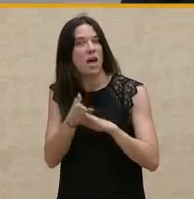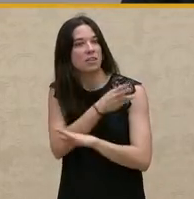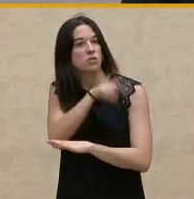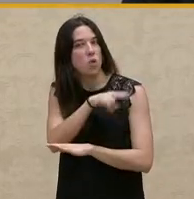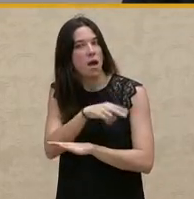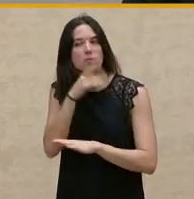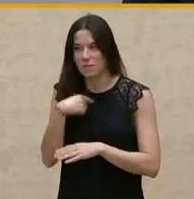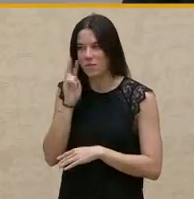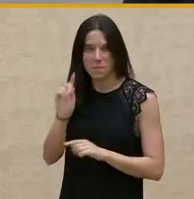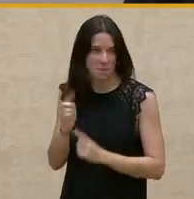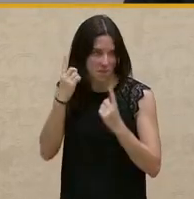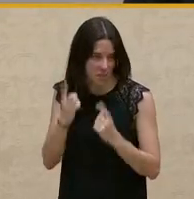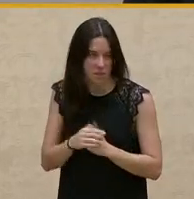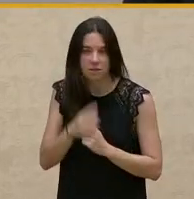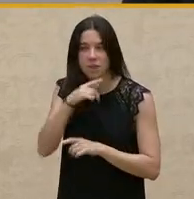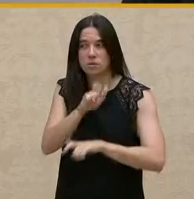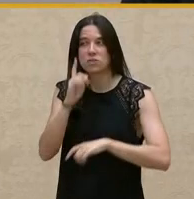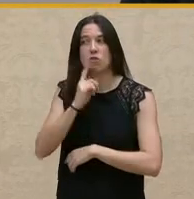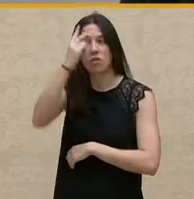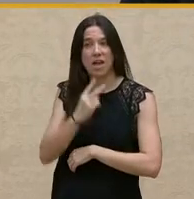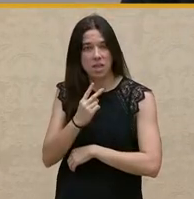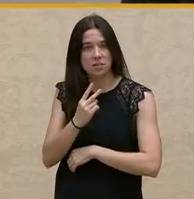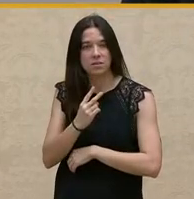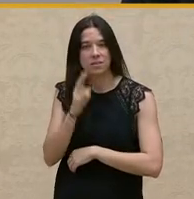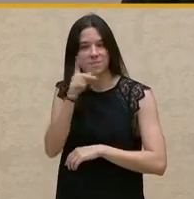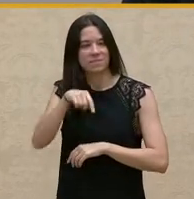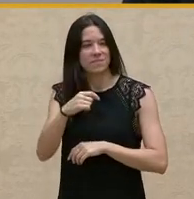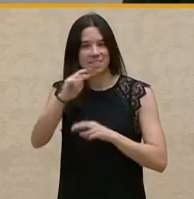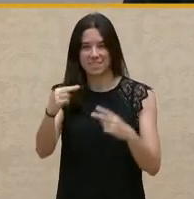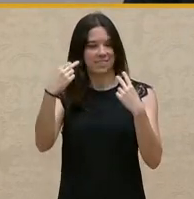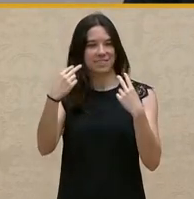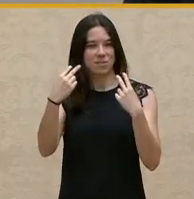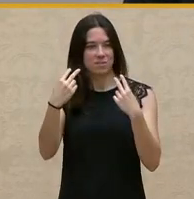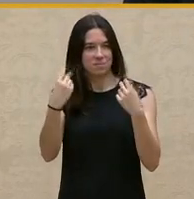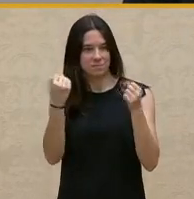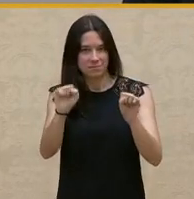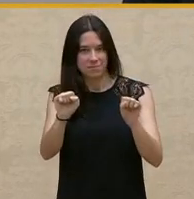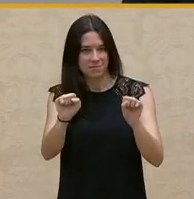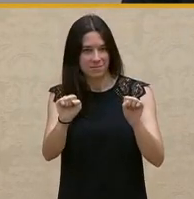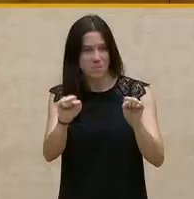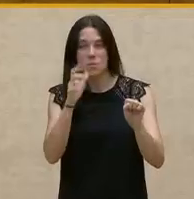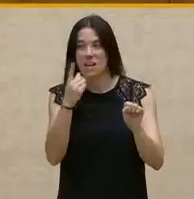que las personas sordociegas están al revés de la mesa presidencial porque el que necesita y